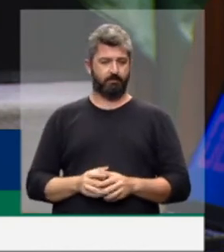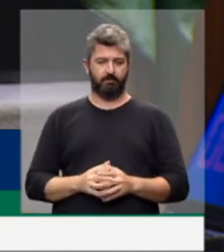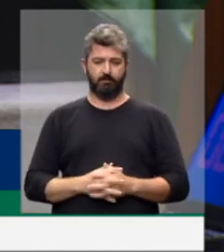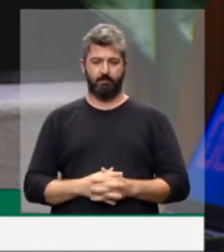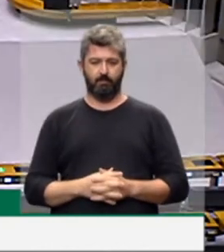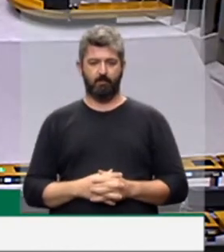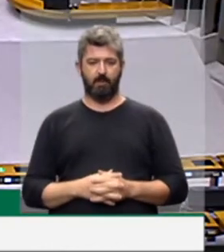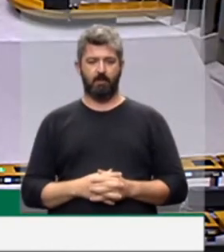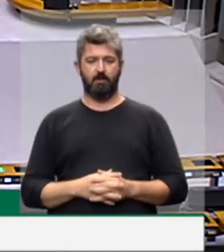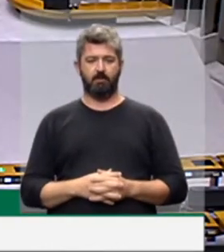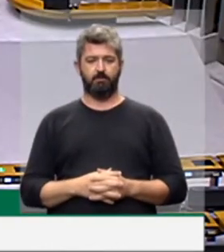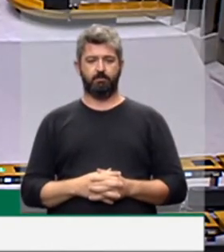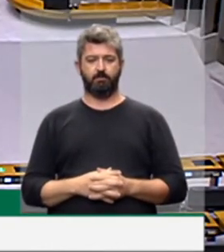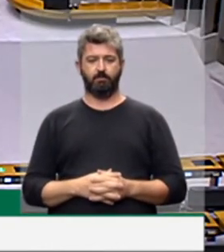DE ENERGIA LIMPA NO PAÍS NÓS